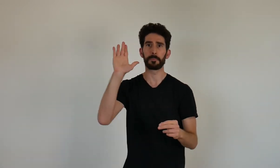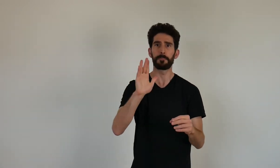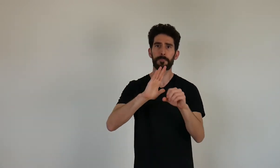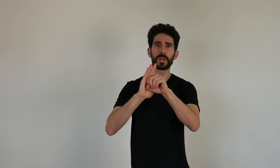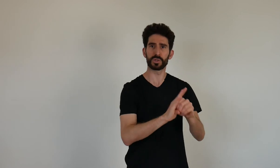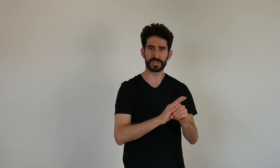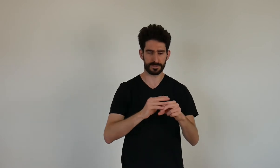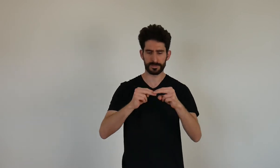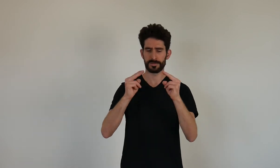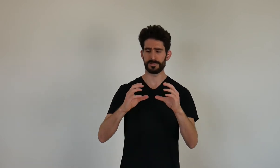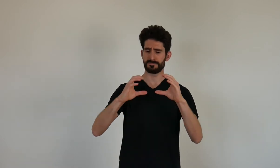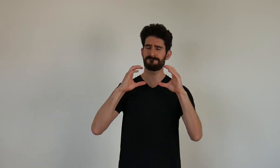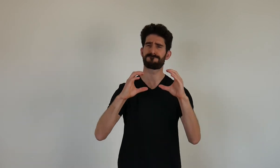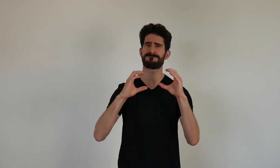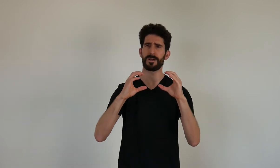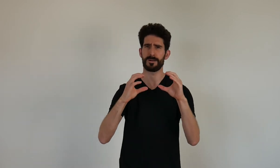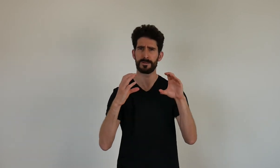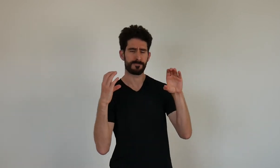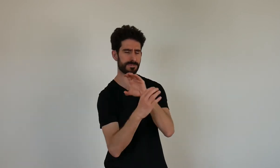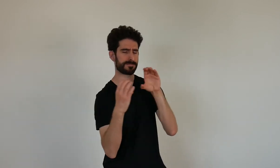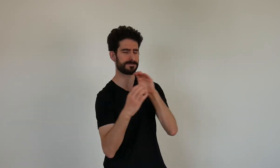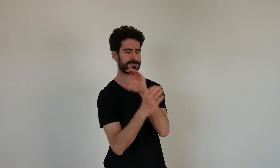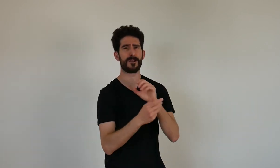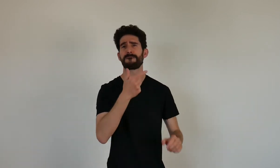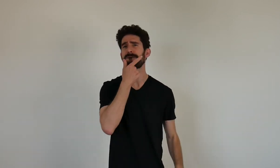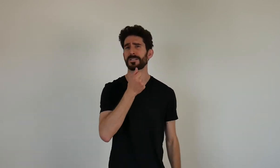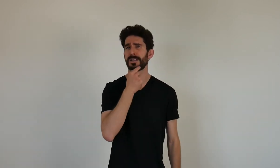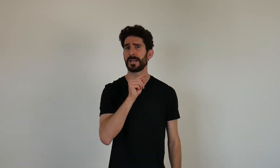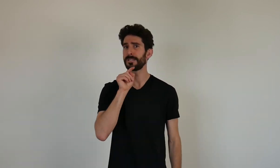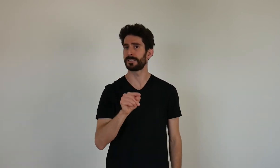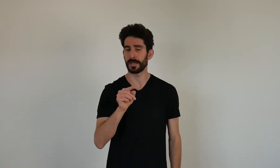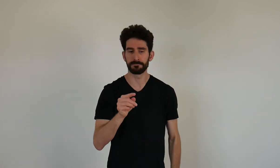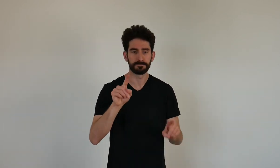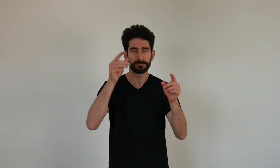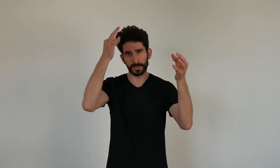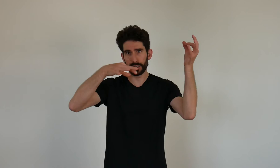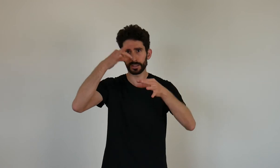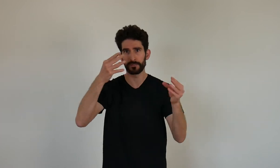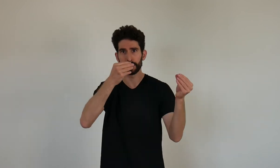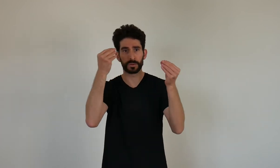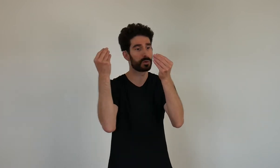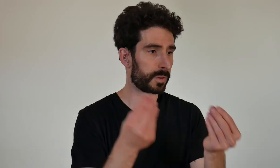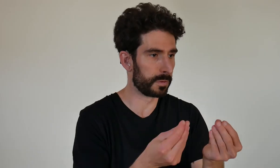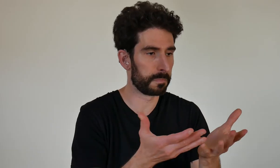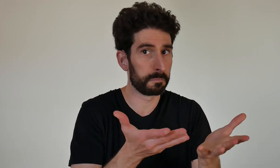Chez les gauchers, le corps calleux est plus épais. La communication est plus importante entre les deux hémisphères et favoriserait peut-être la créativité.